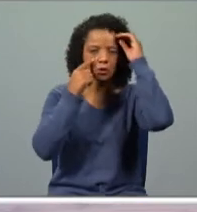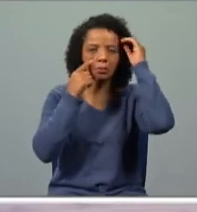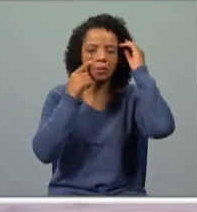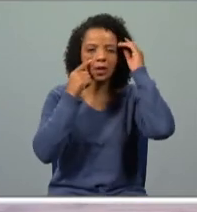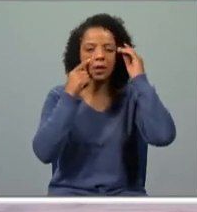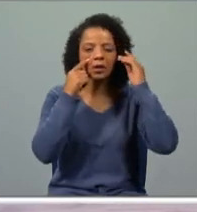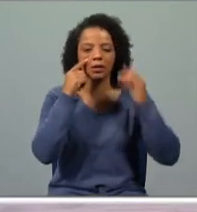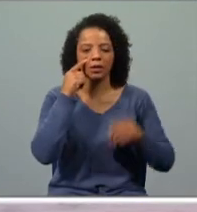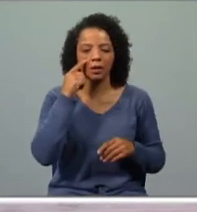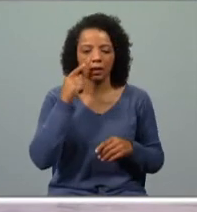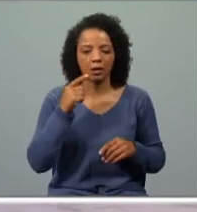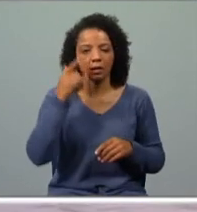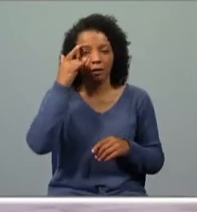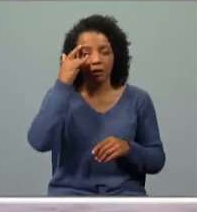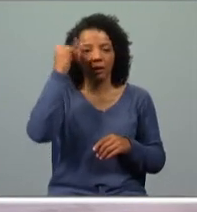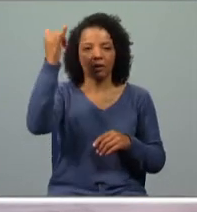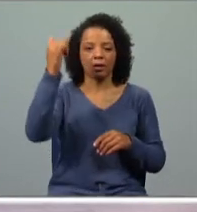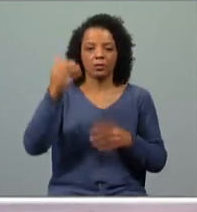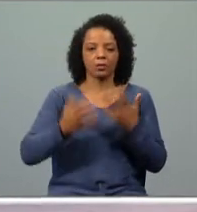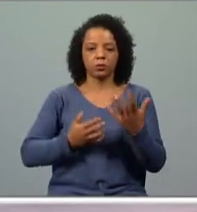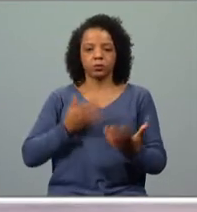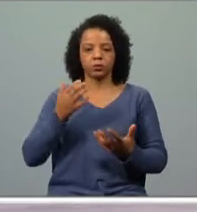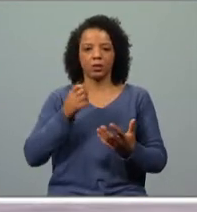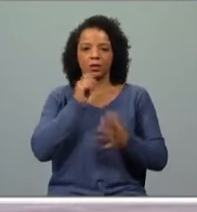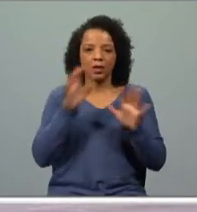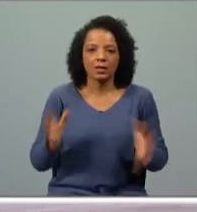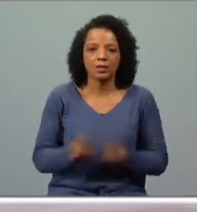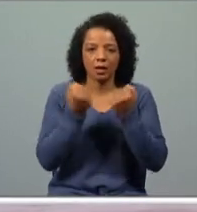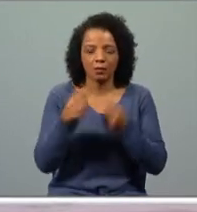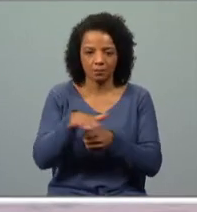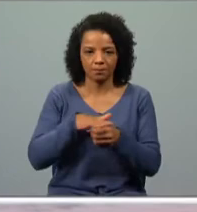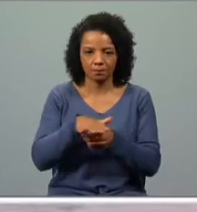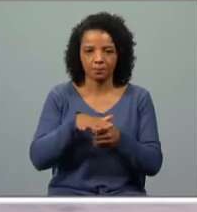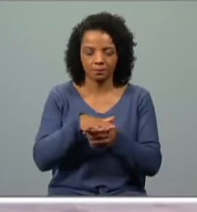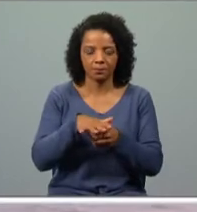muito esperta e que tem ideias Ou seja que o salvam das situações mais 非常聰明，有想法將您從最壞的情況中拯救出來